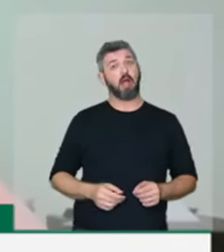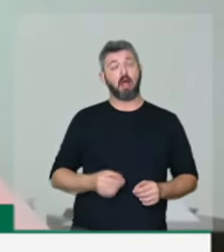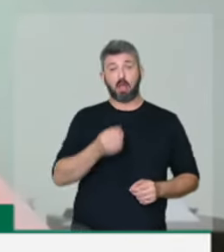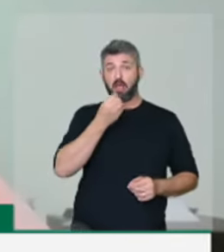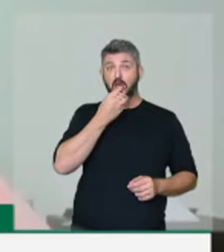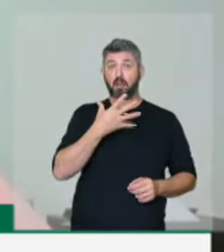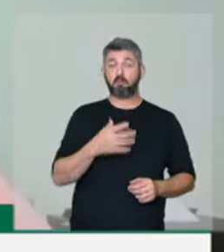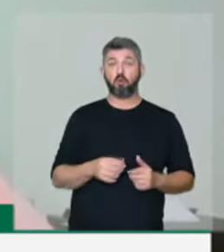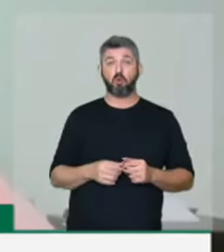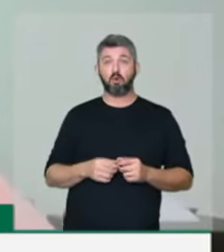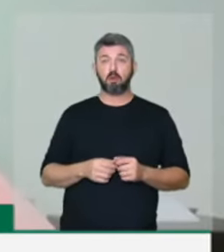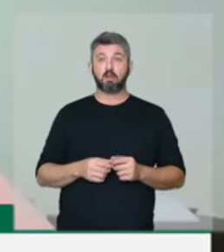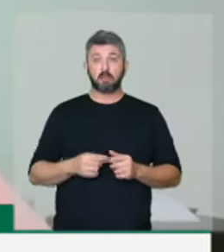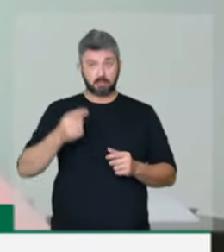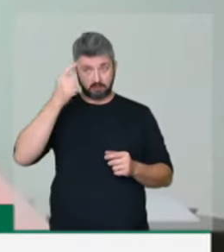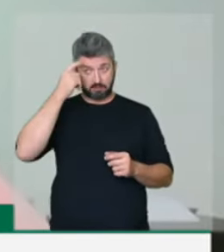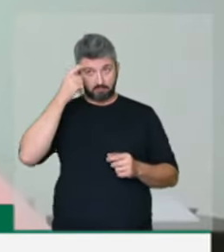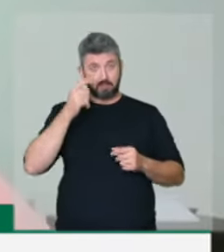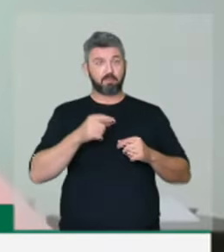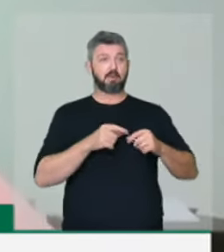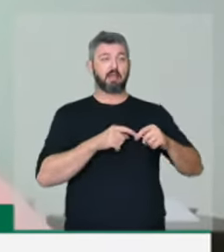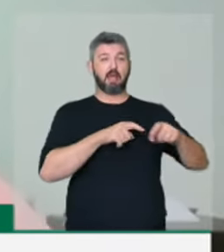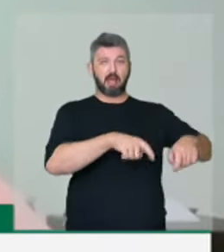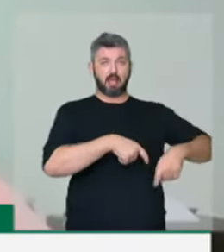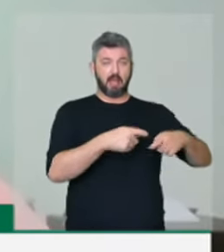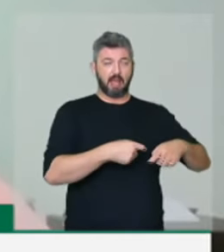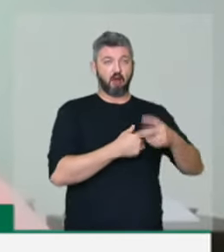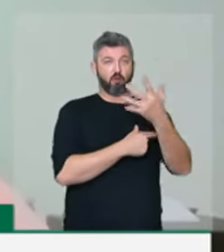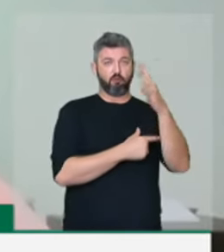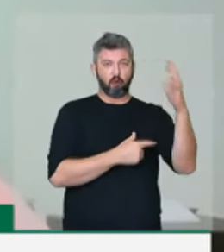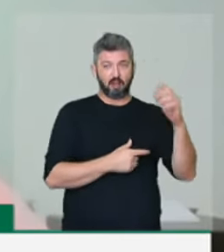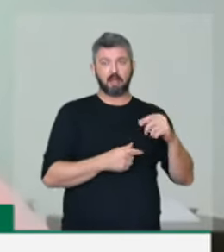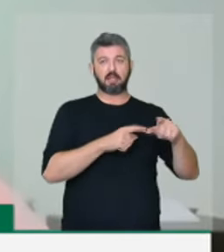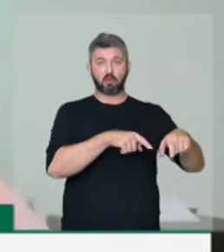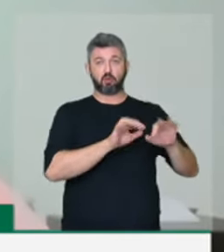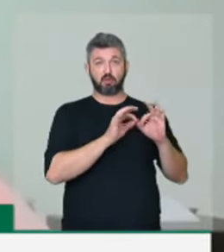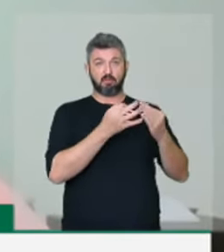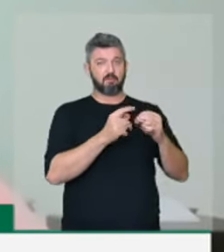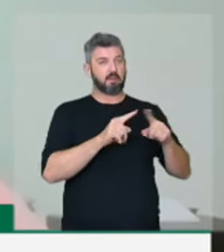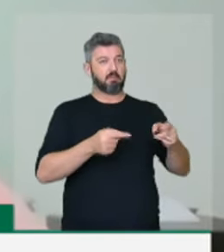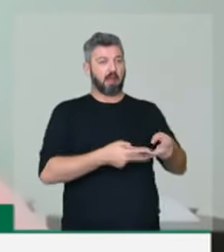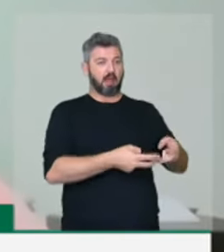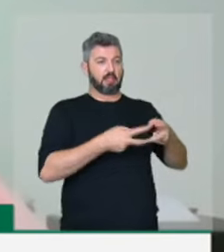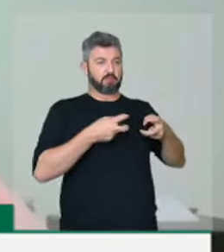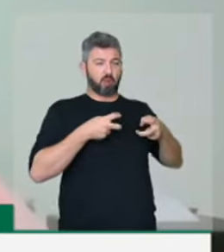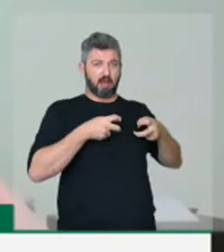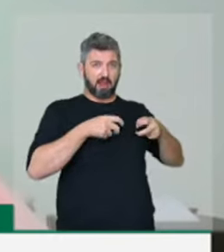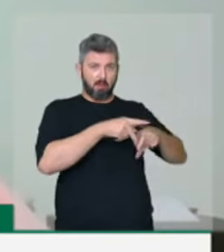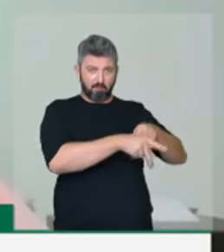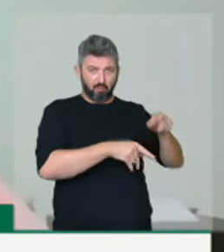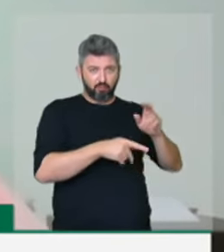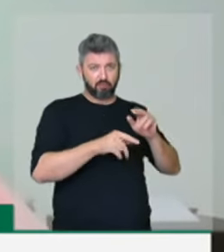SUA MESMO. E PODEMOS CONCILIAR A QUESTÃO DA AGRO FLORESTA E DA AGRICULTURA FAMILIAR SEM EXPLORAR OS POVOS INDÍGENAS. EU ESTOU AQUI NESTE PARLAMENTO JUSTAMENTE PORQUE OS POVOS